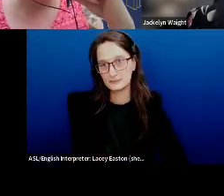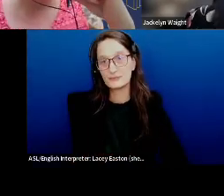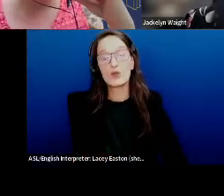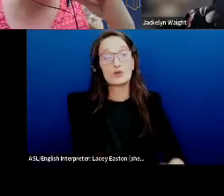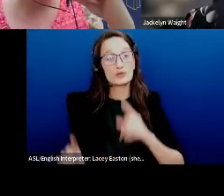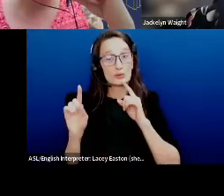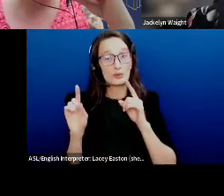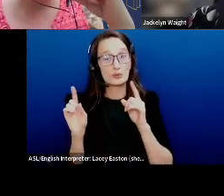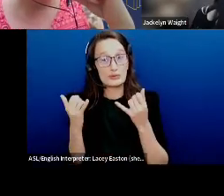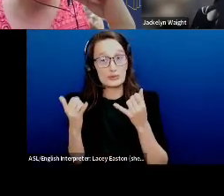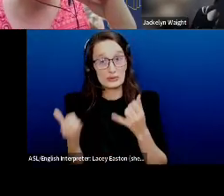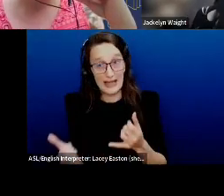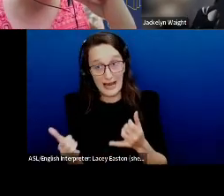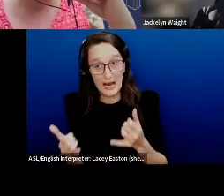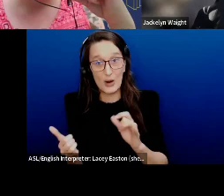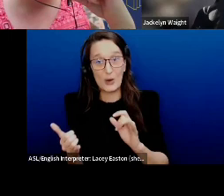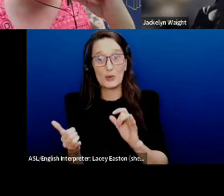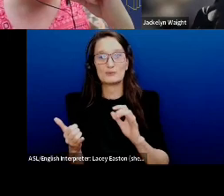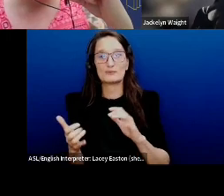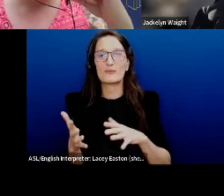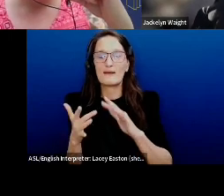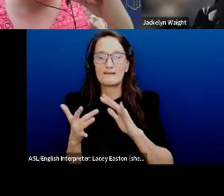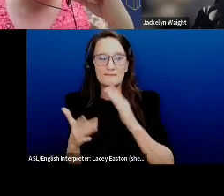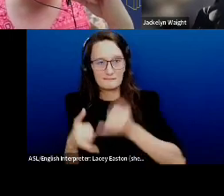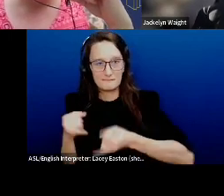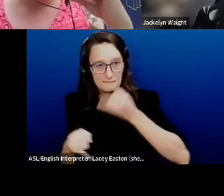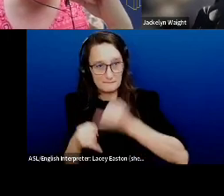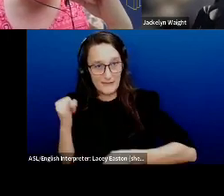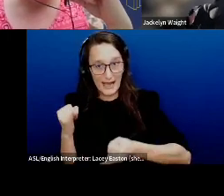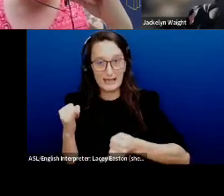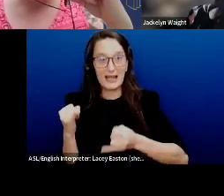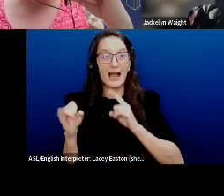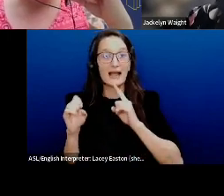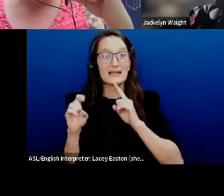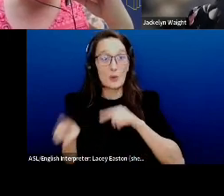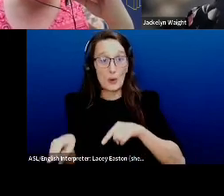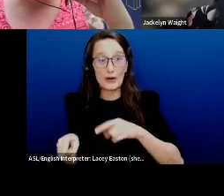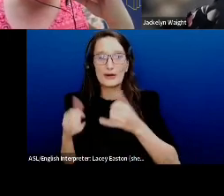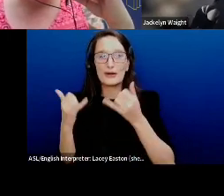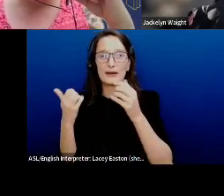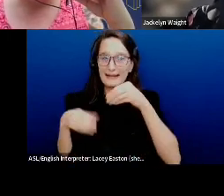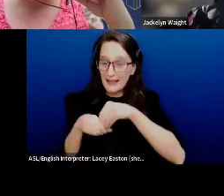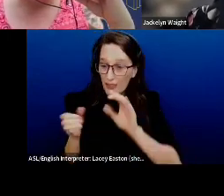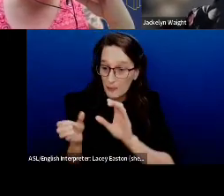está en proceso de conversión a braille y letra grande. Si se necesita un título de estas